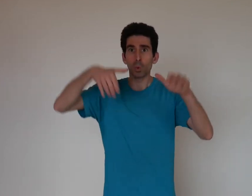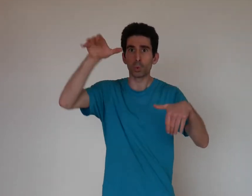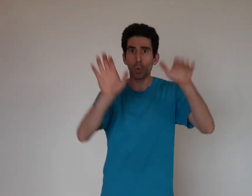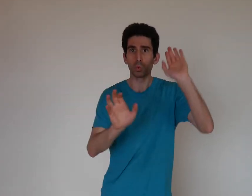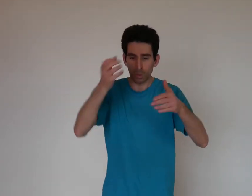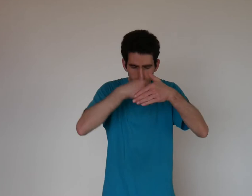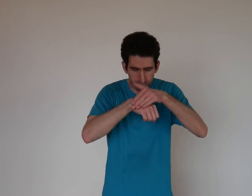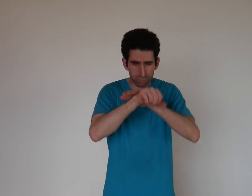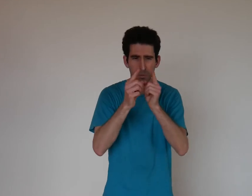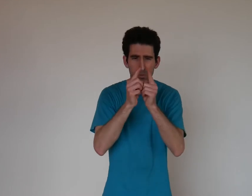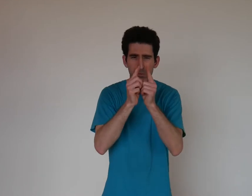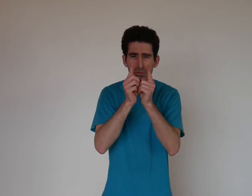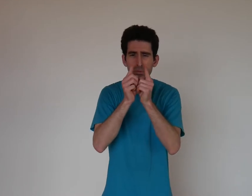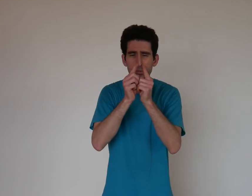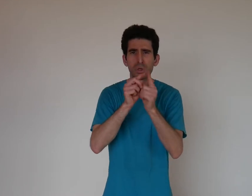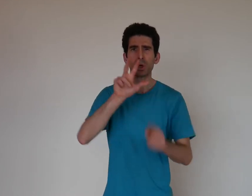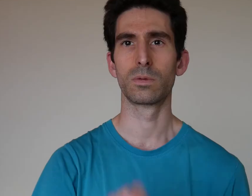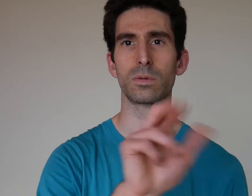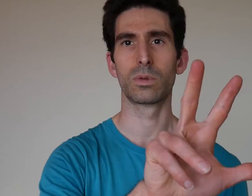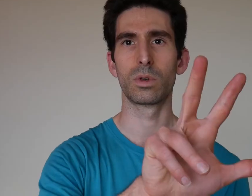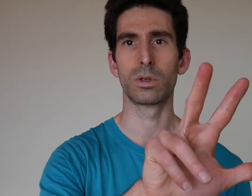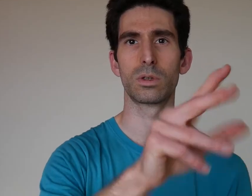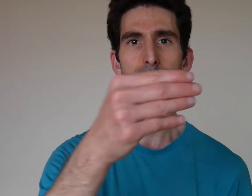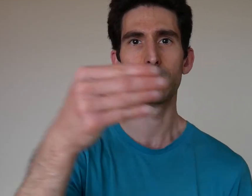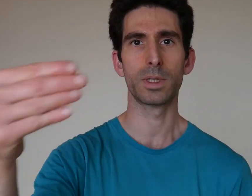A la naissance, le poulpe mesure... trois millimètres.